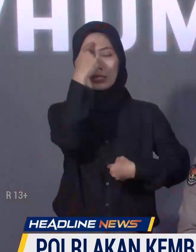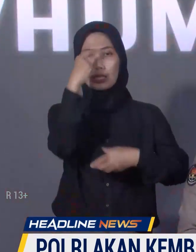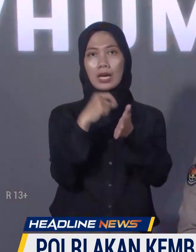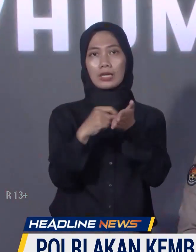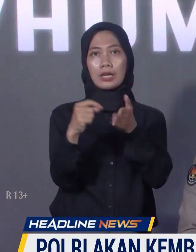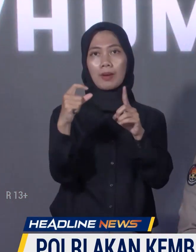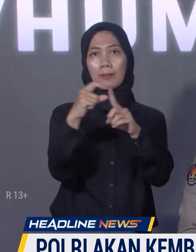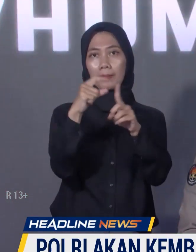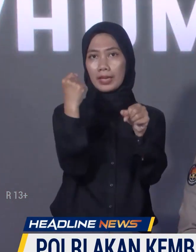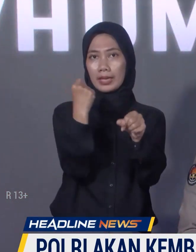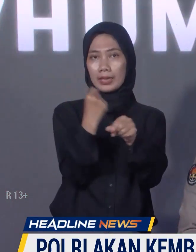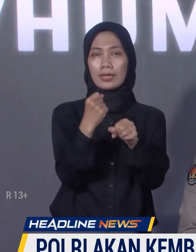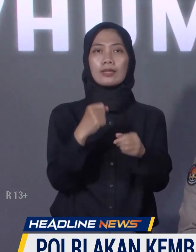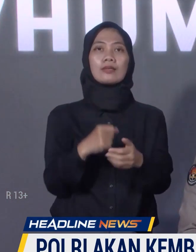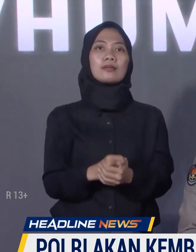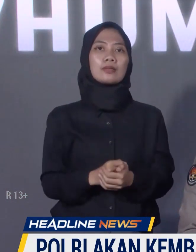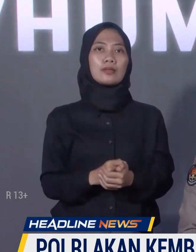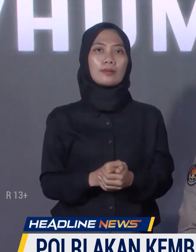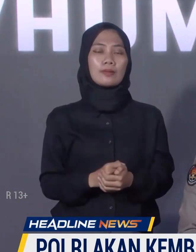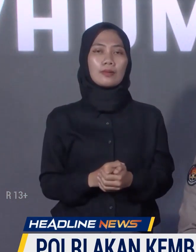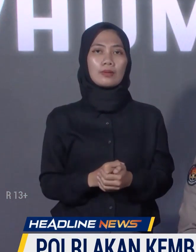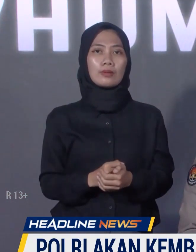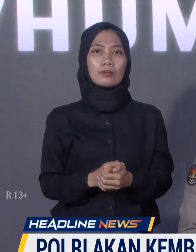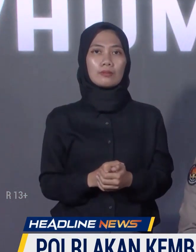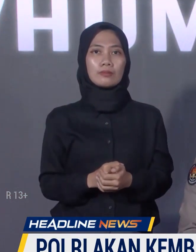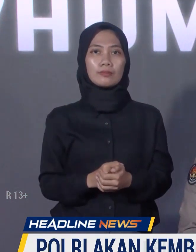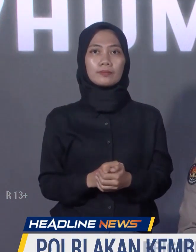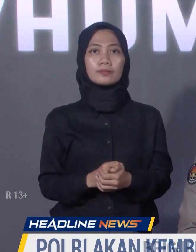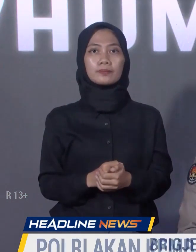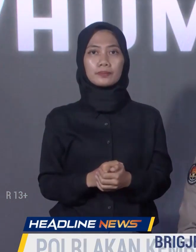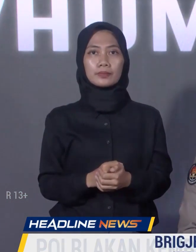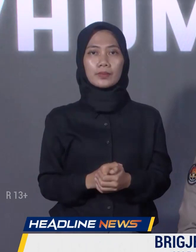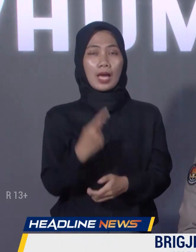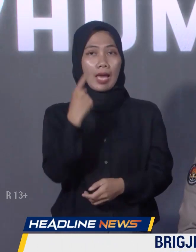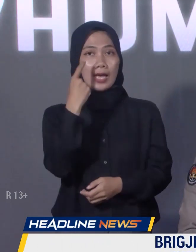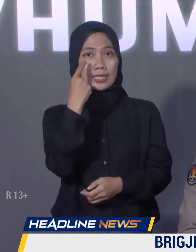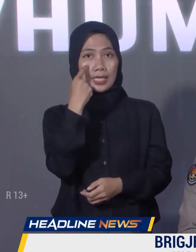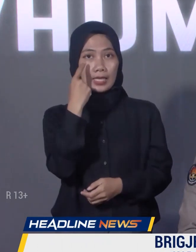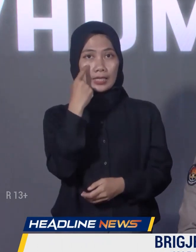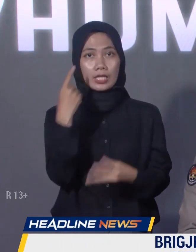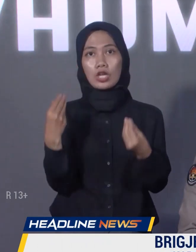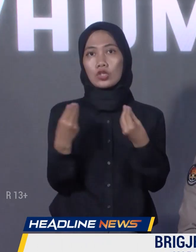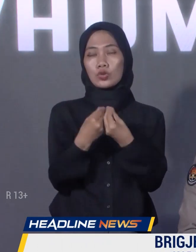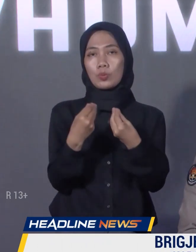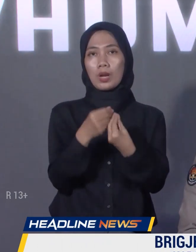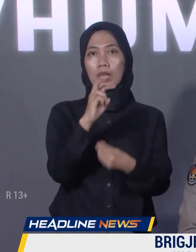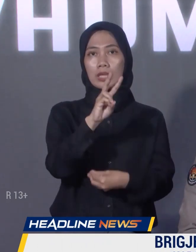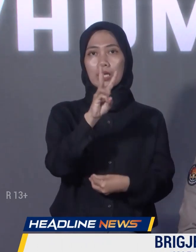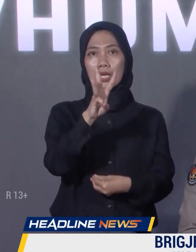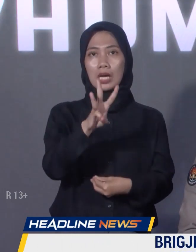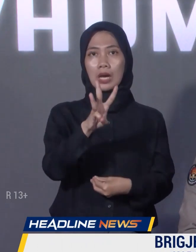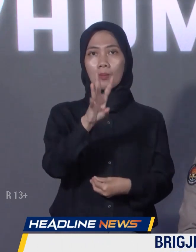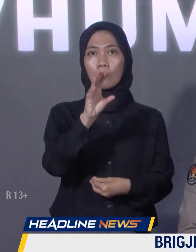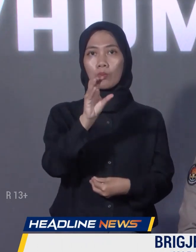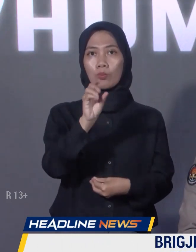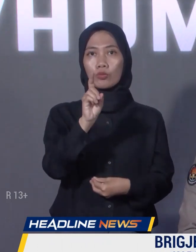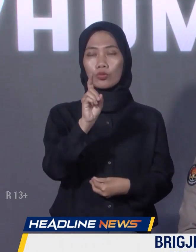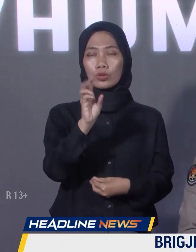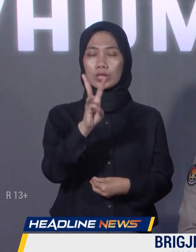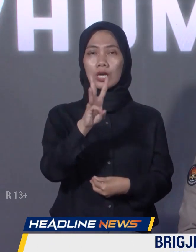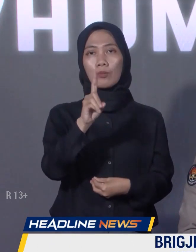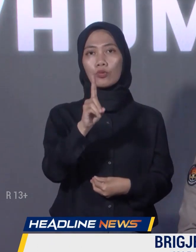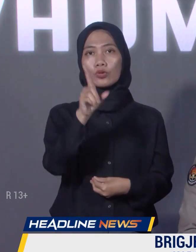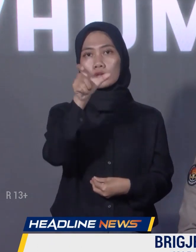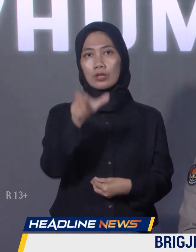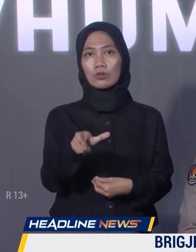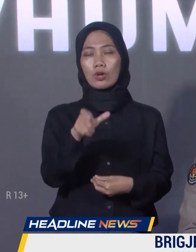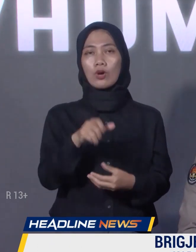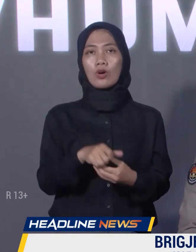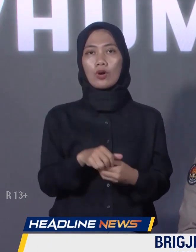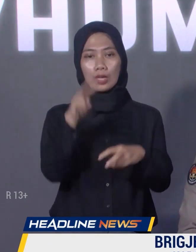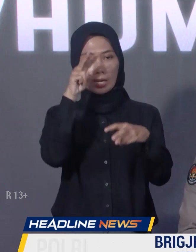ini telah dilakukan pemeriksaan kepada para saksi sebanyak 30 saksi yang telah di bap selanjutnya